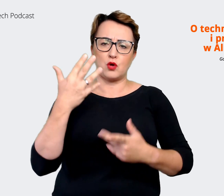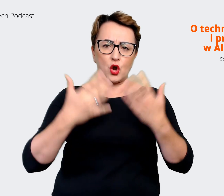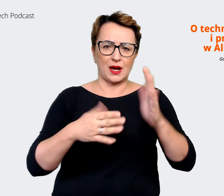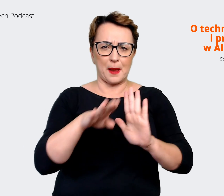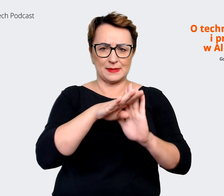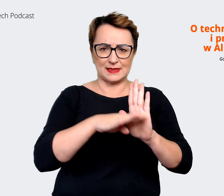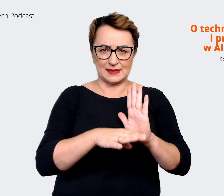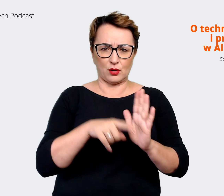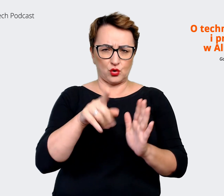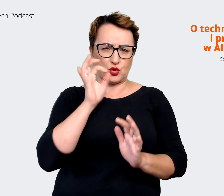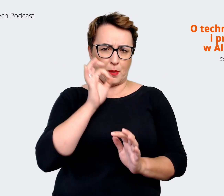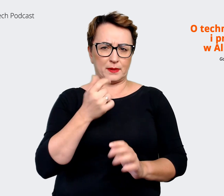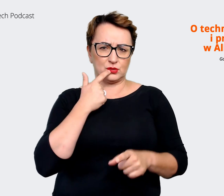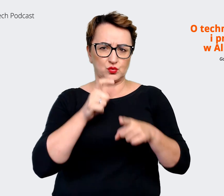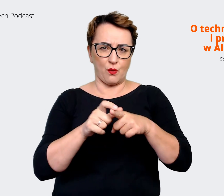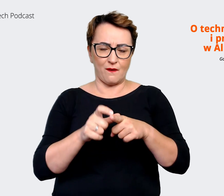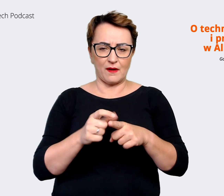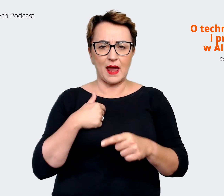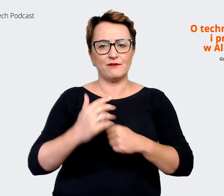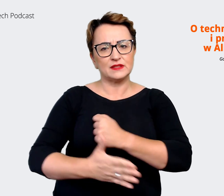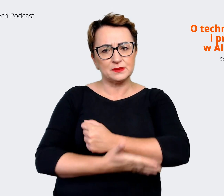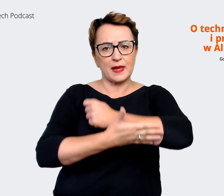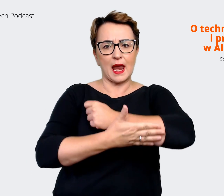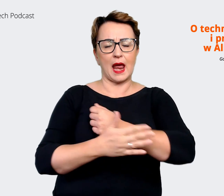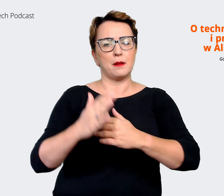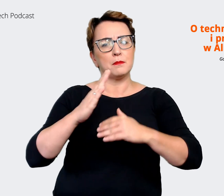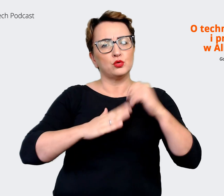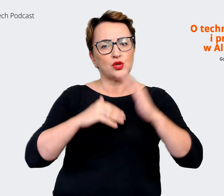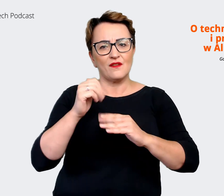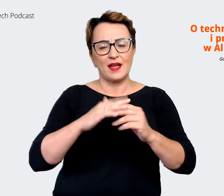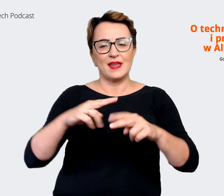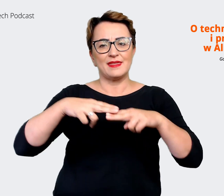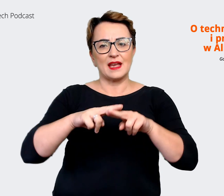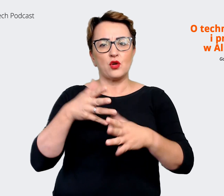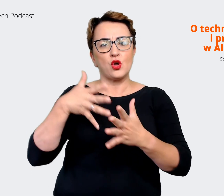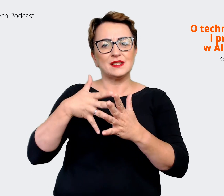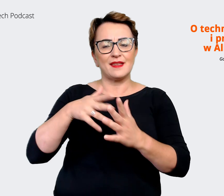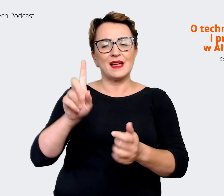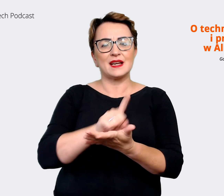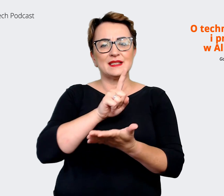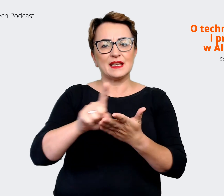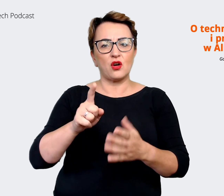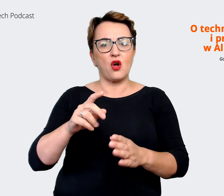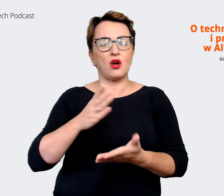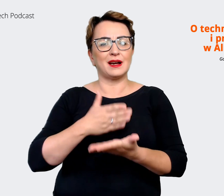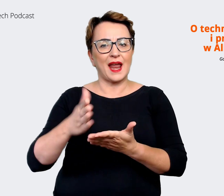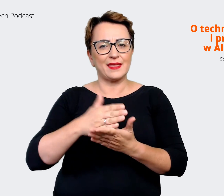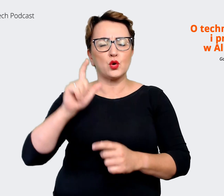gdzie wspierałem, wspomagałem budowanie narzędzi do oceny ryzyka kredytowego dla banków, głównie